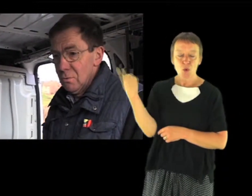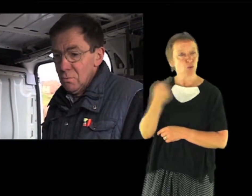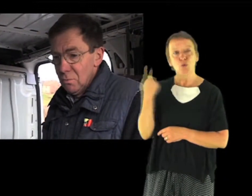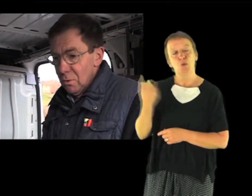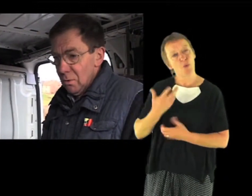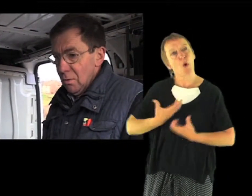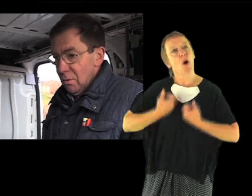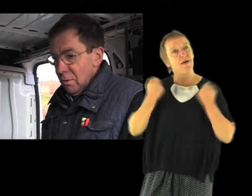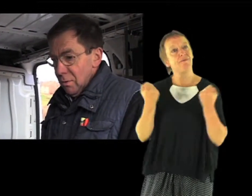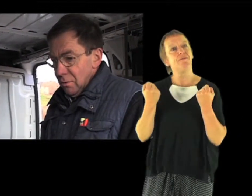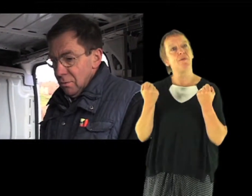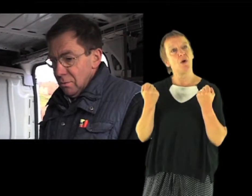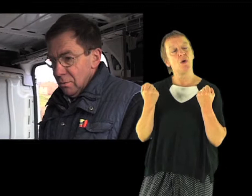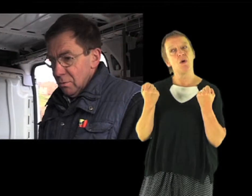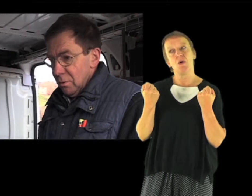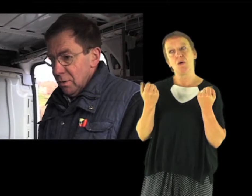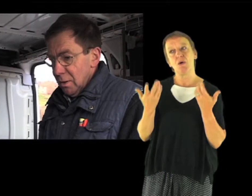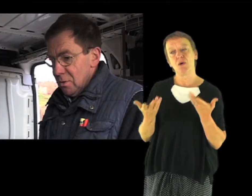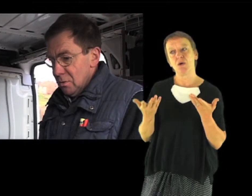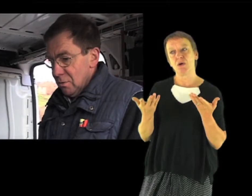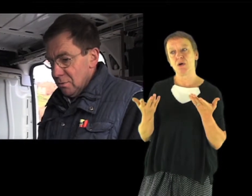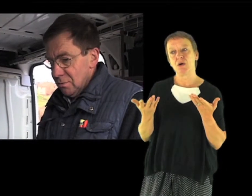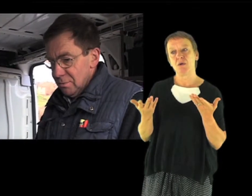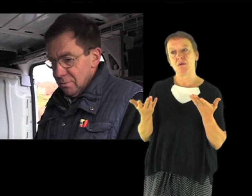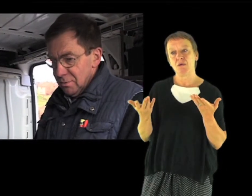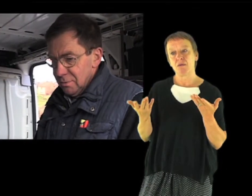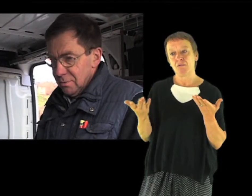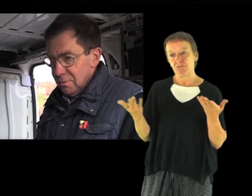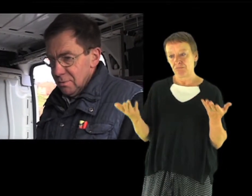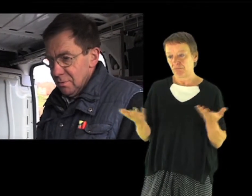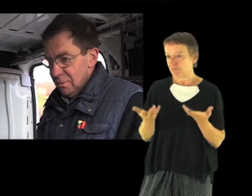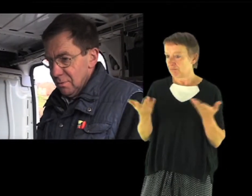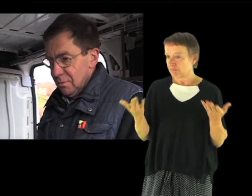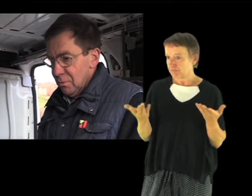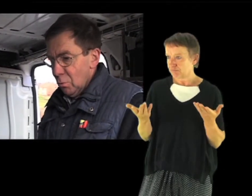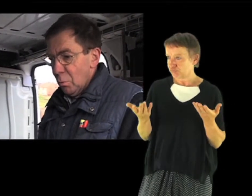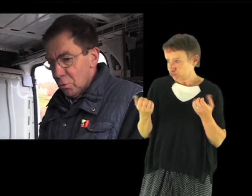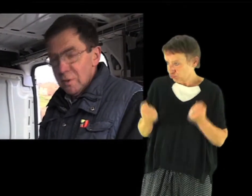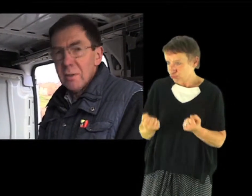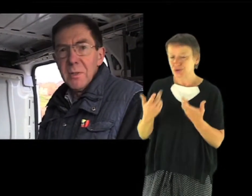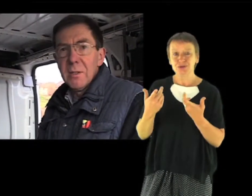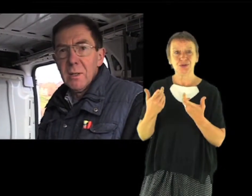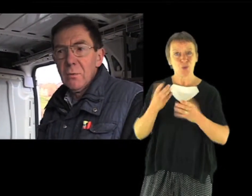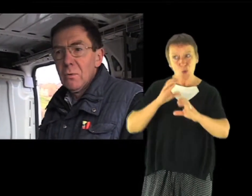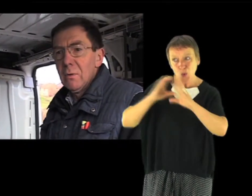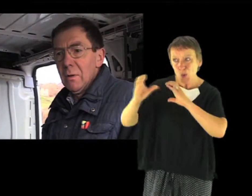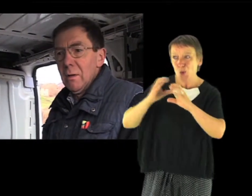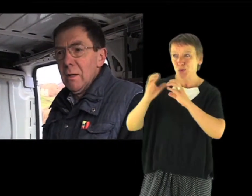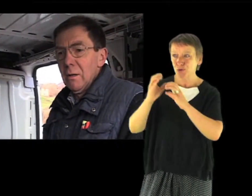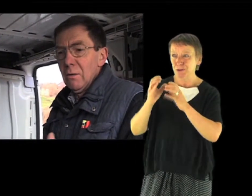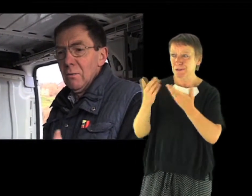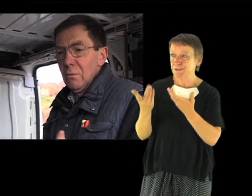Et je pense qu'on sait s'expliquer,